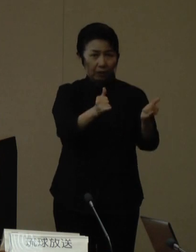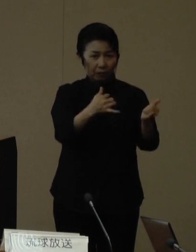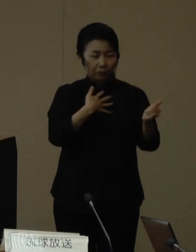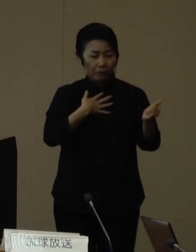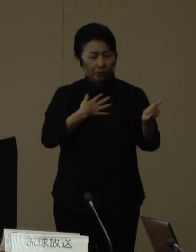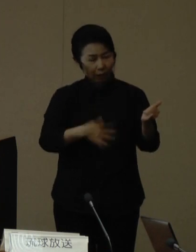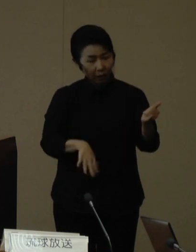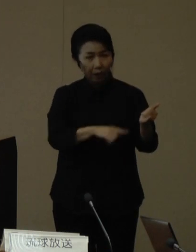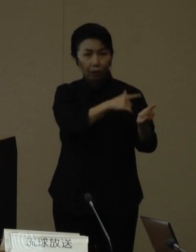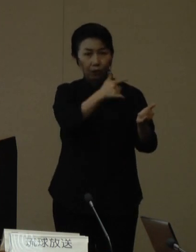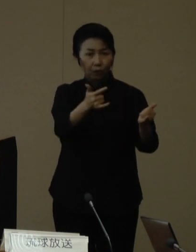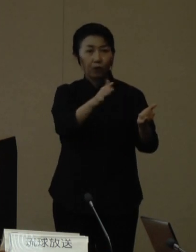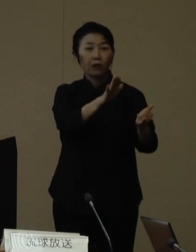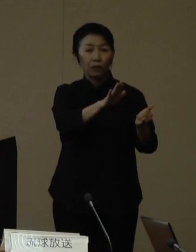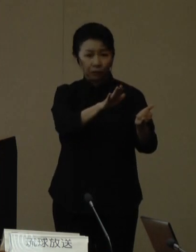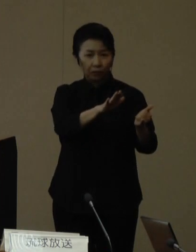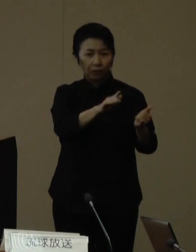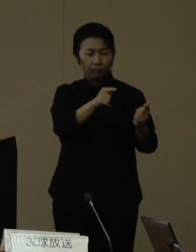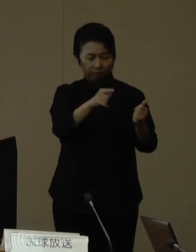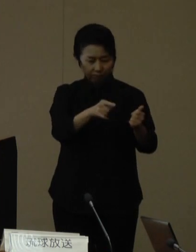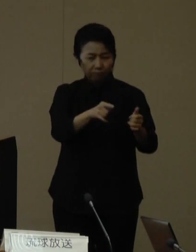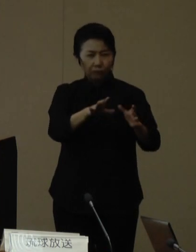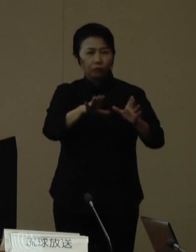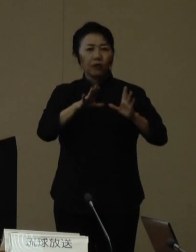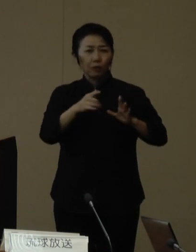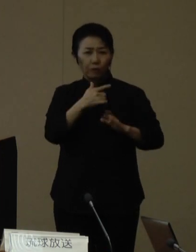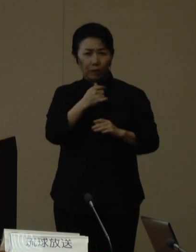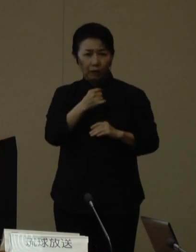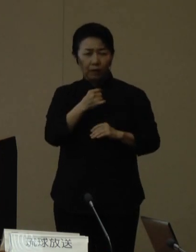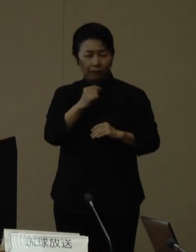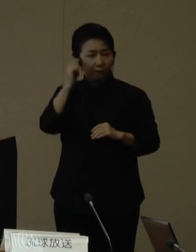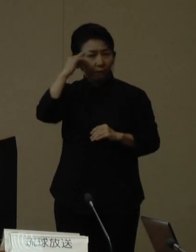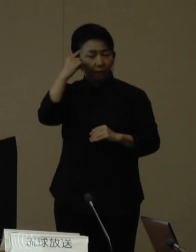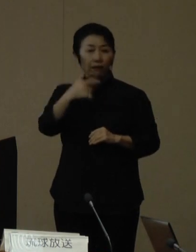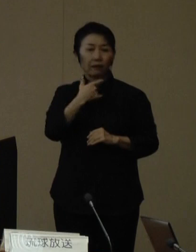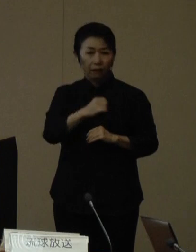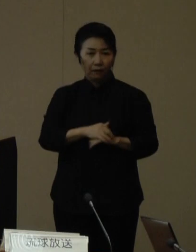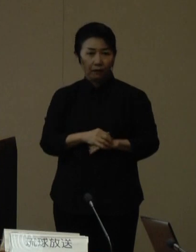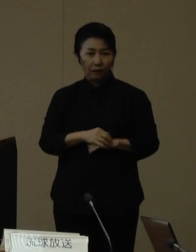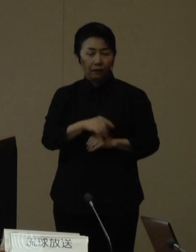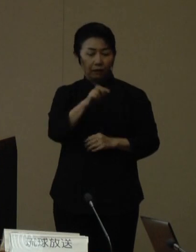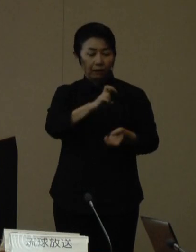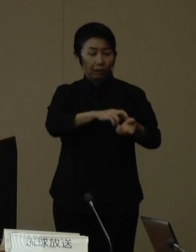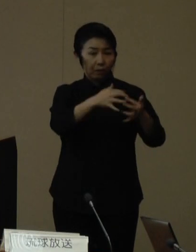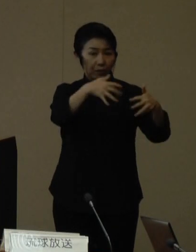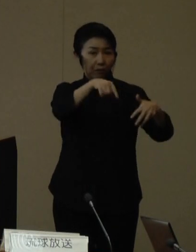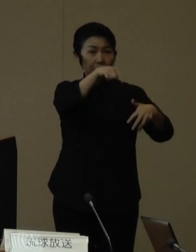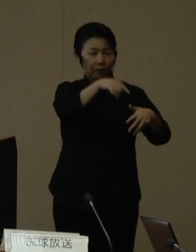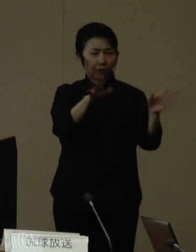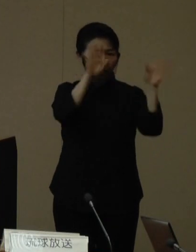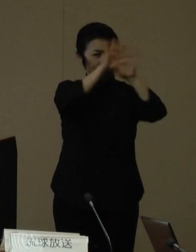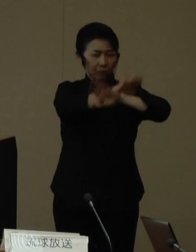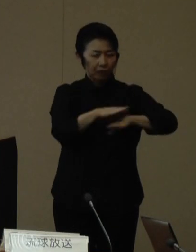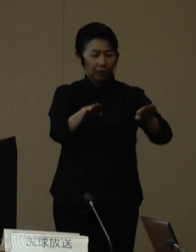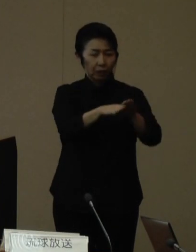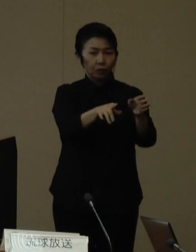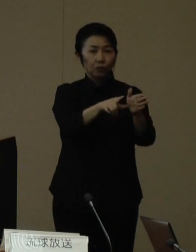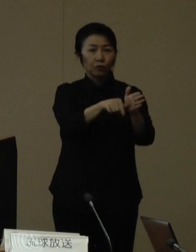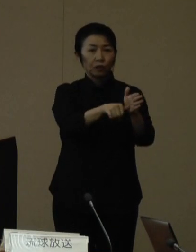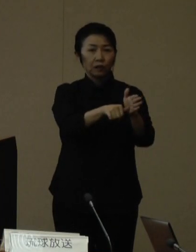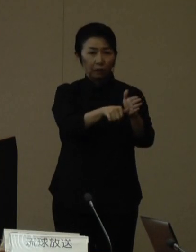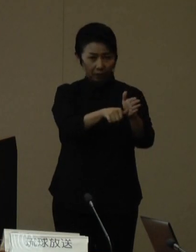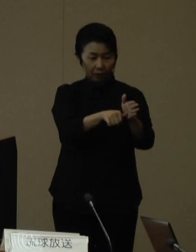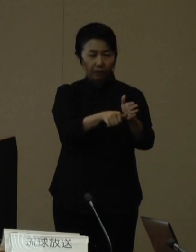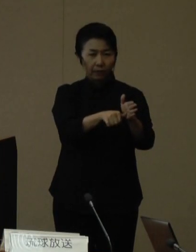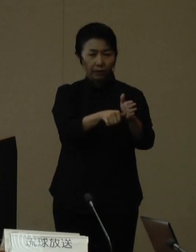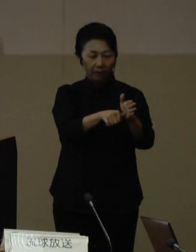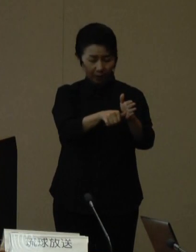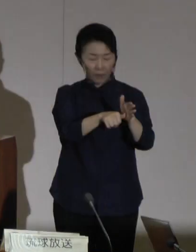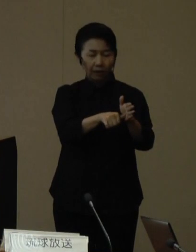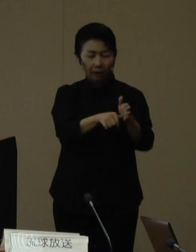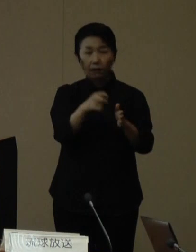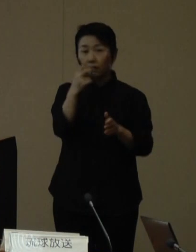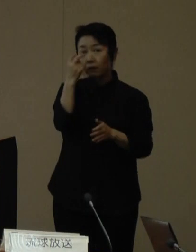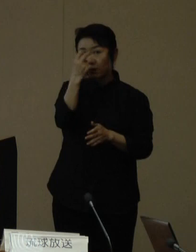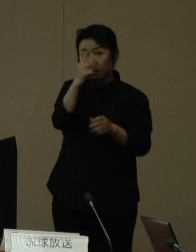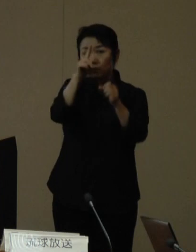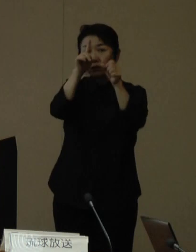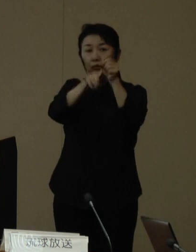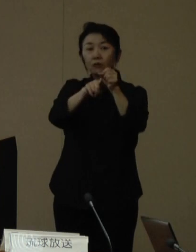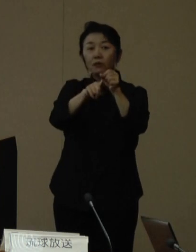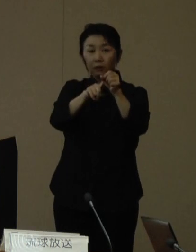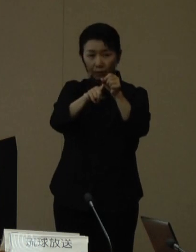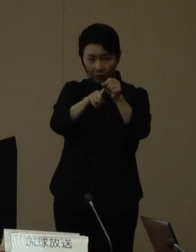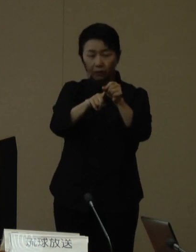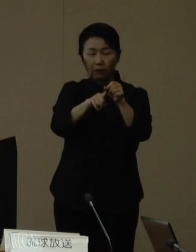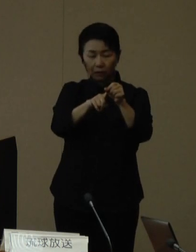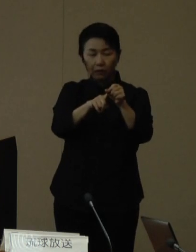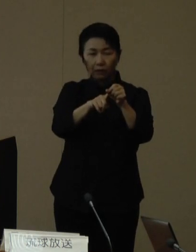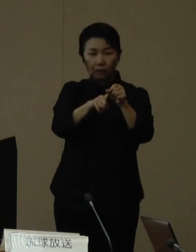深刻に受け止めています。 そのような中、医療機関においては、夜間や休日に検査目的等で、不急と思われる理由によって